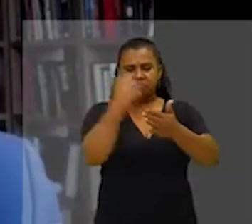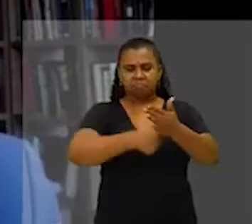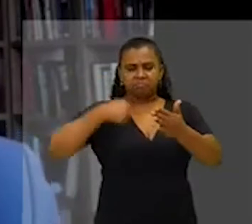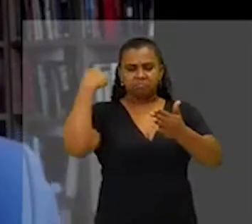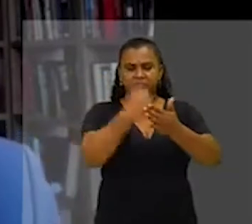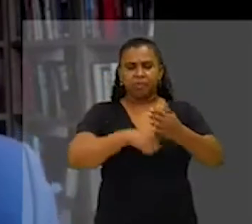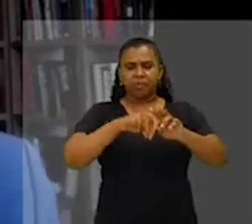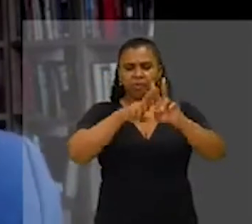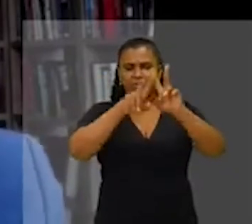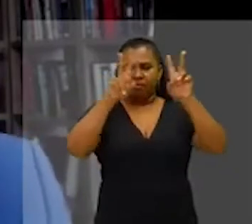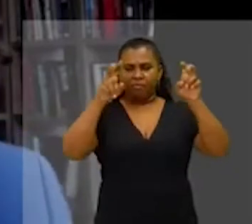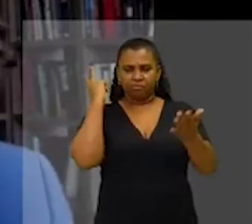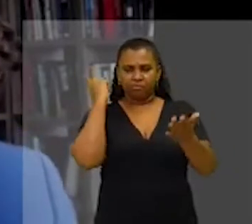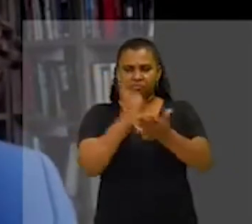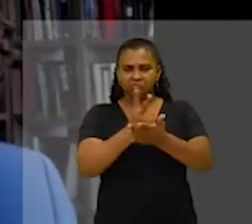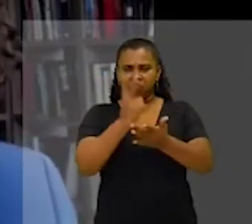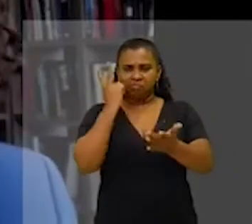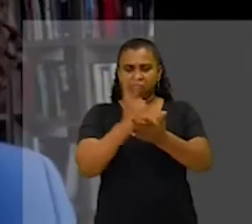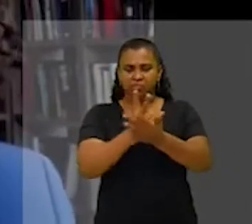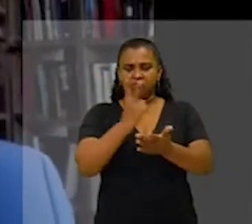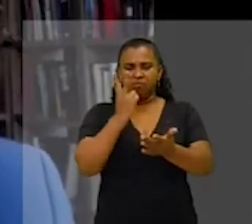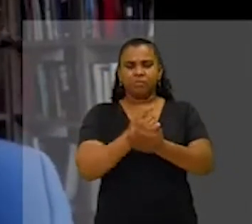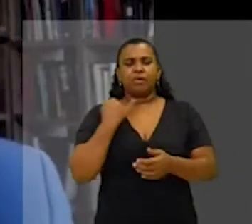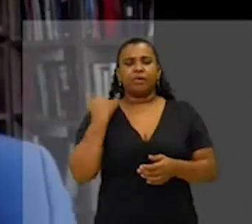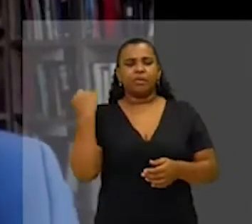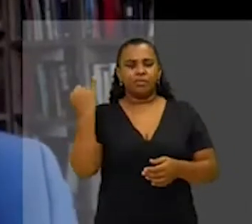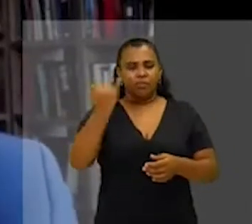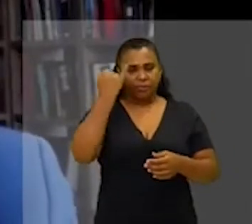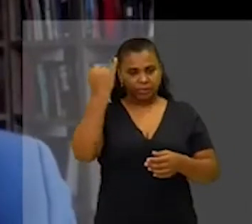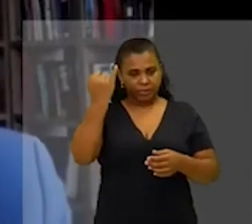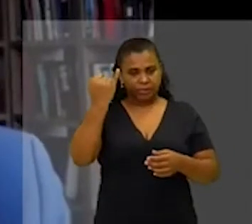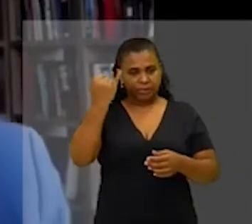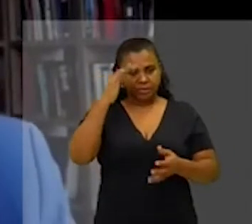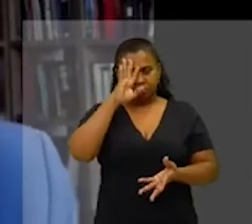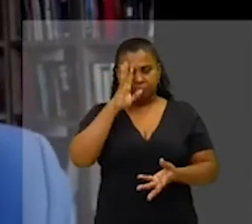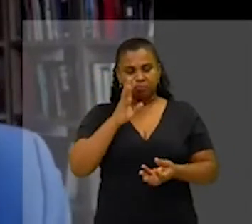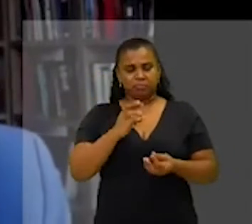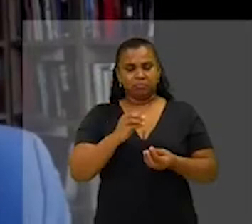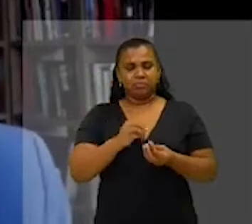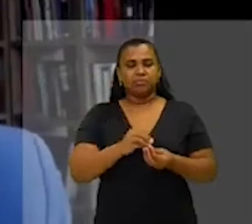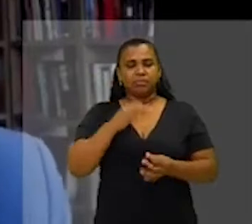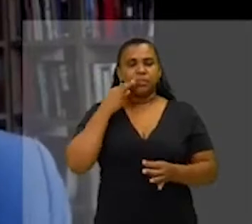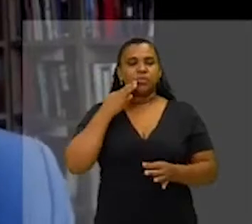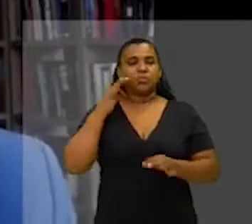e aqui eu concluo dizendo que a justiça eleitoral de novo me voltando para o sistema de justiça e o